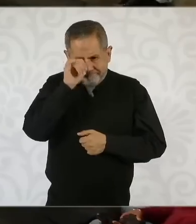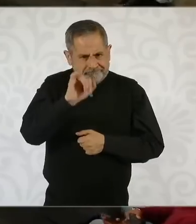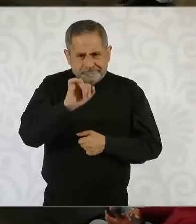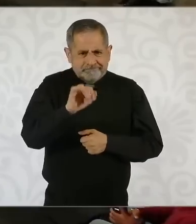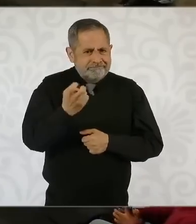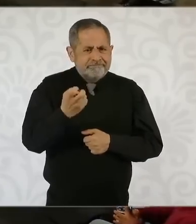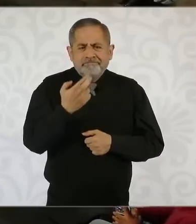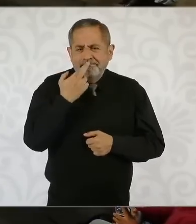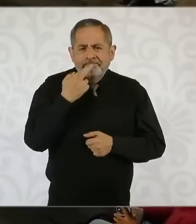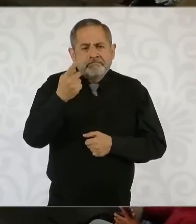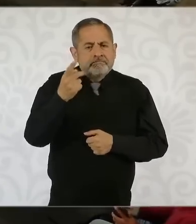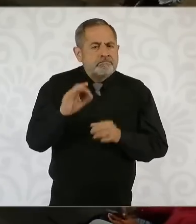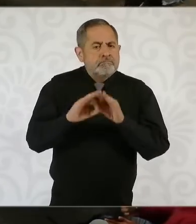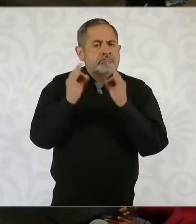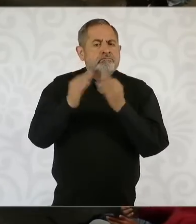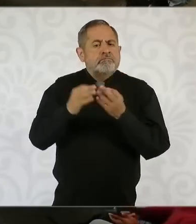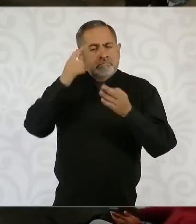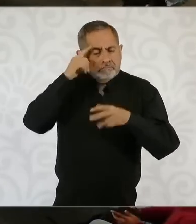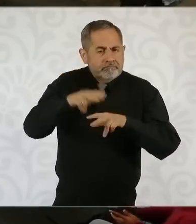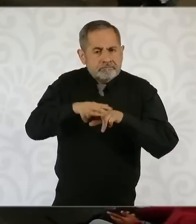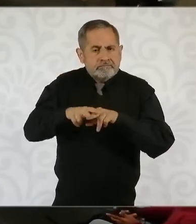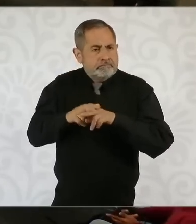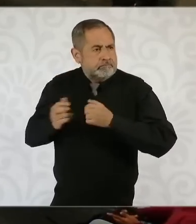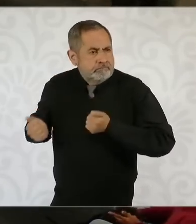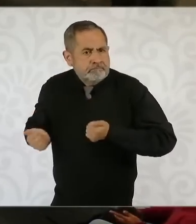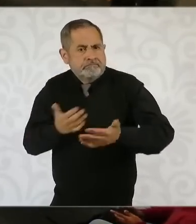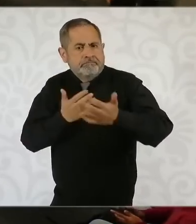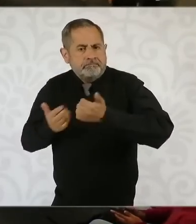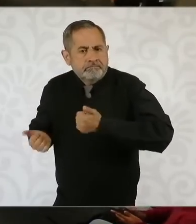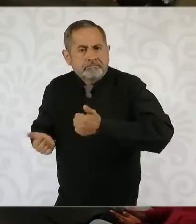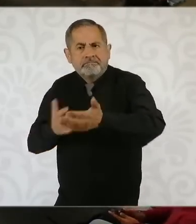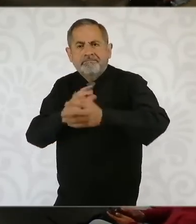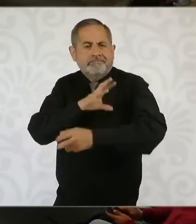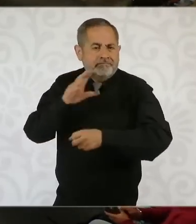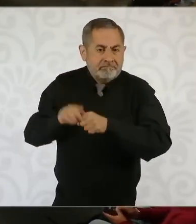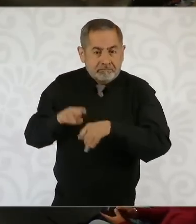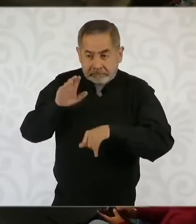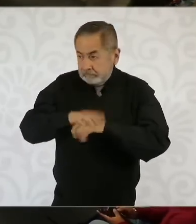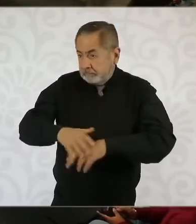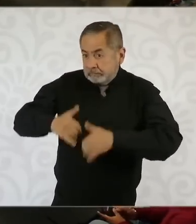una de las maneras más eficientes distribuir sobre todo mercancía pesada este como la que